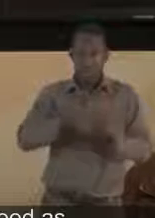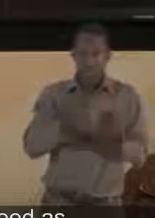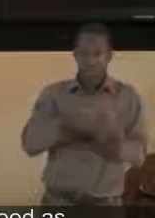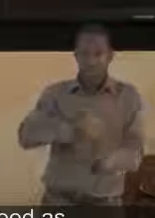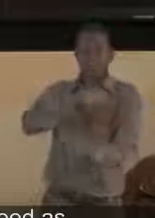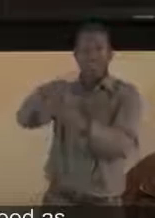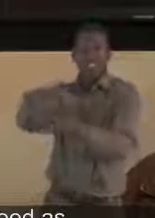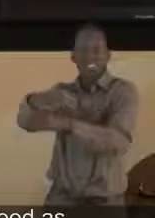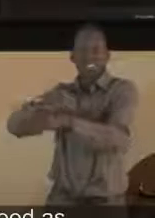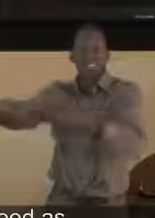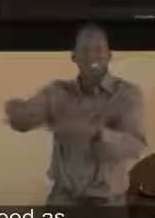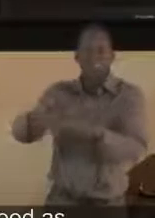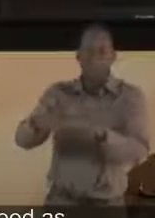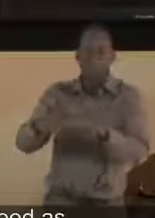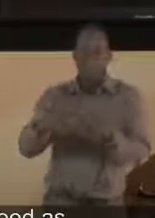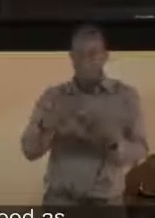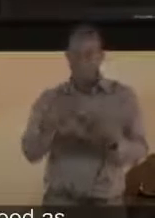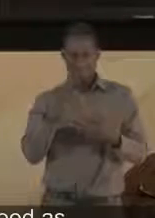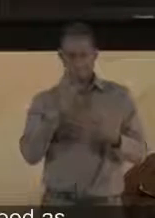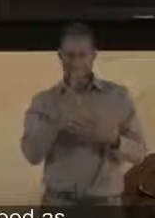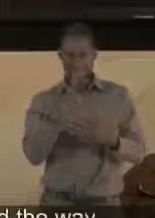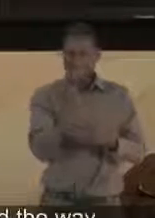بدأوا يصدقون أنهم ليسوا جيدين مثلما يفعل الآخرون